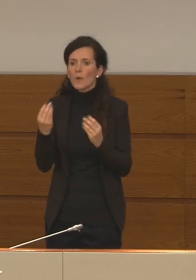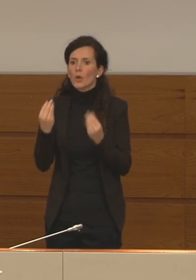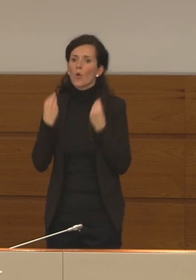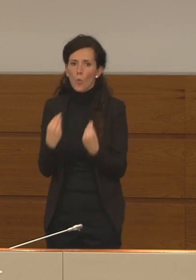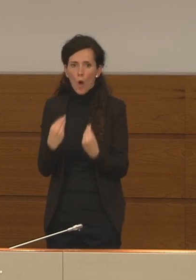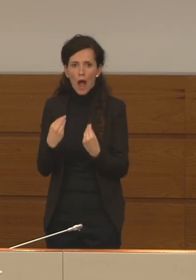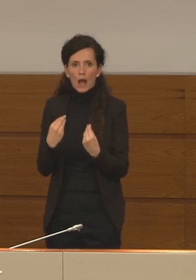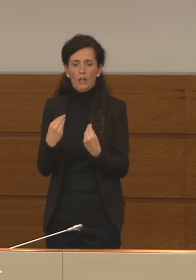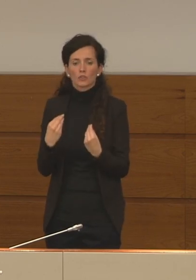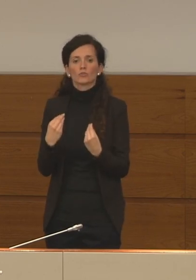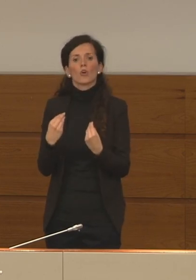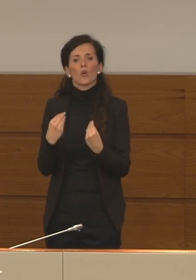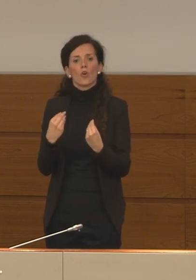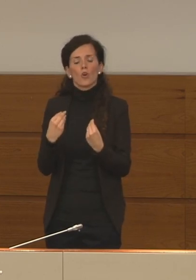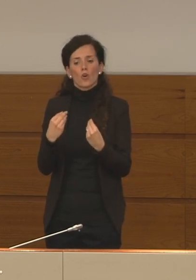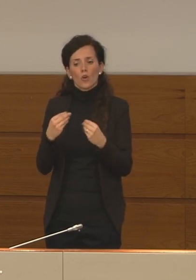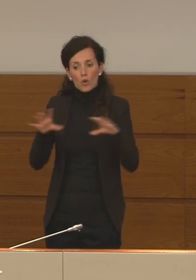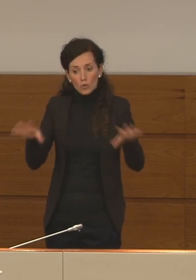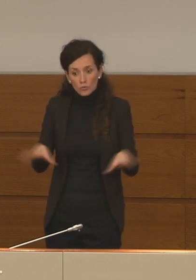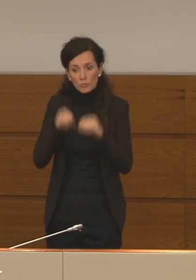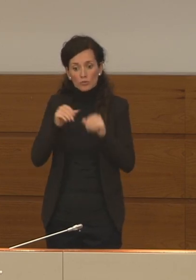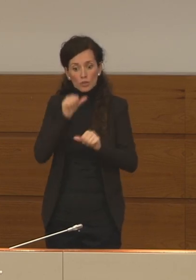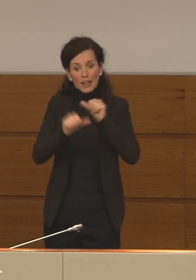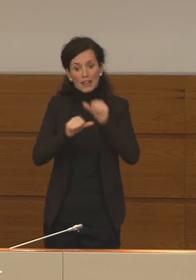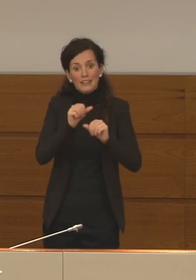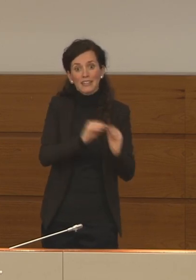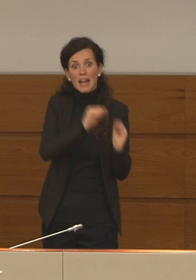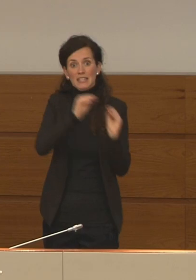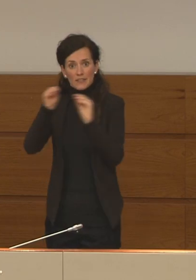attivato questo meccanismo di trasferimento,